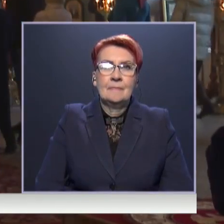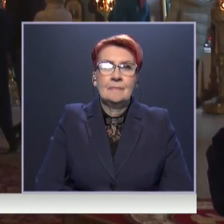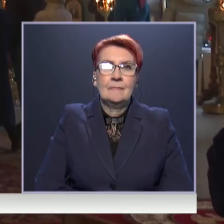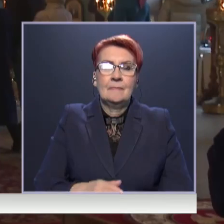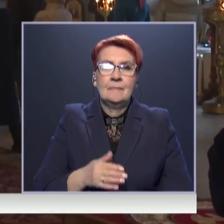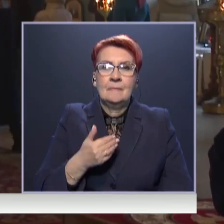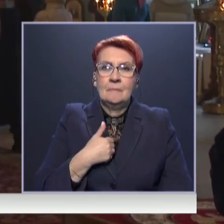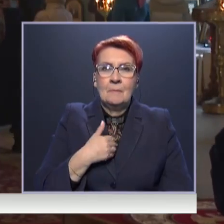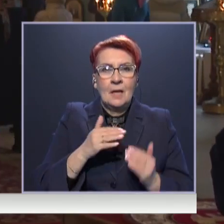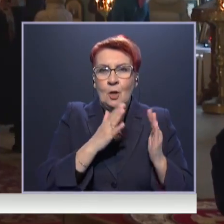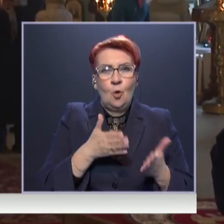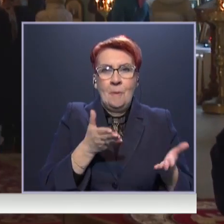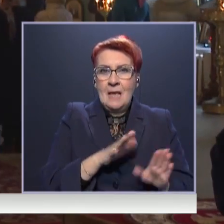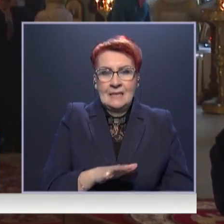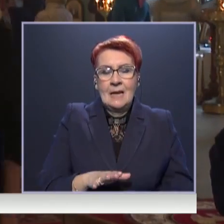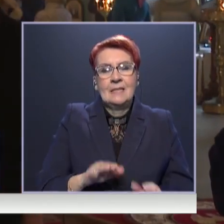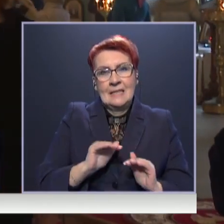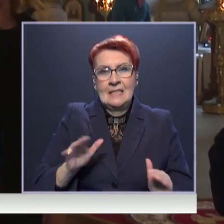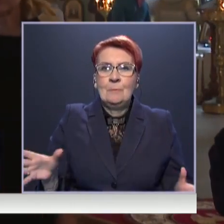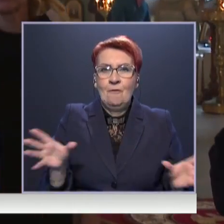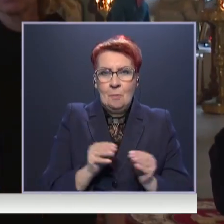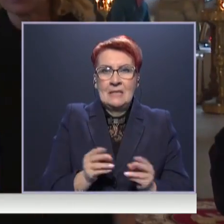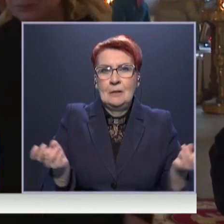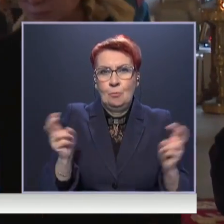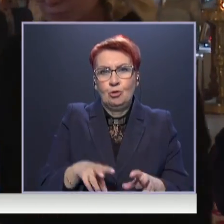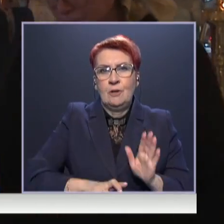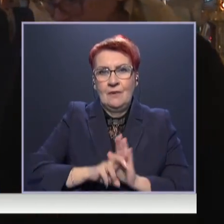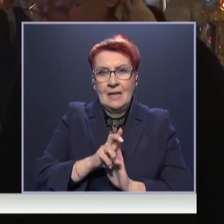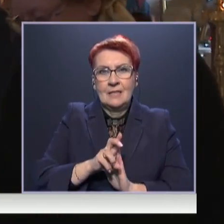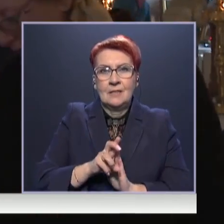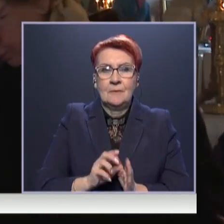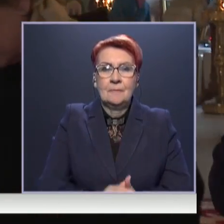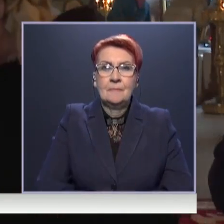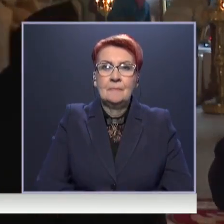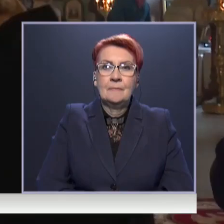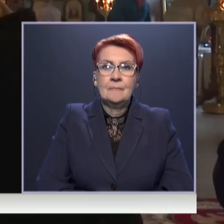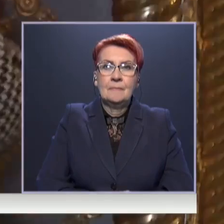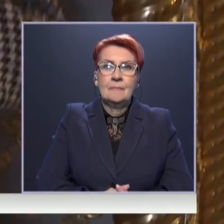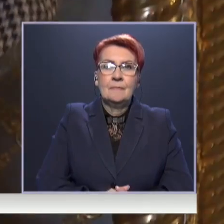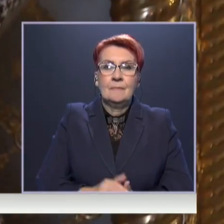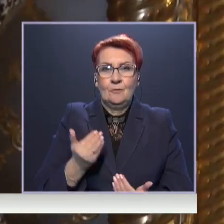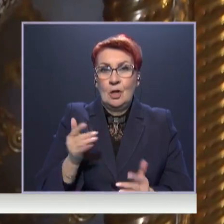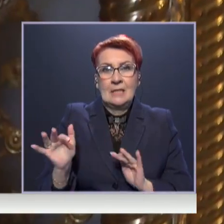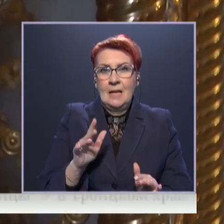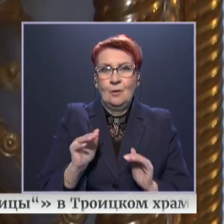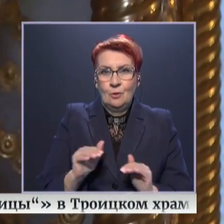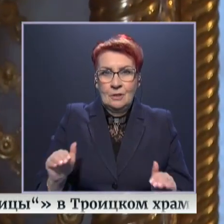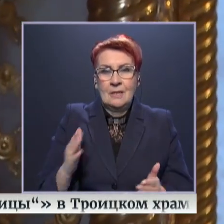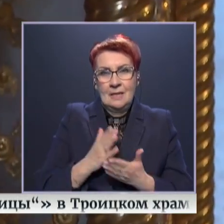на праздничную службу с детьми чтобы будучи на каникулах не была возможность отстоять